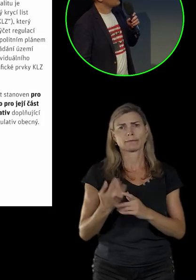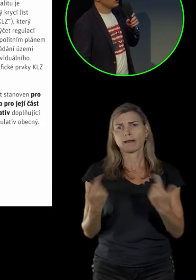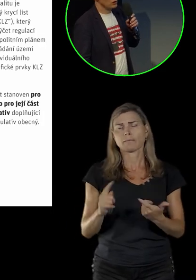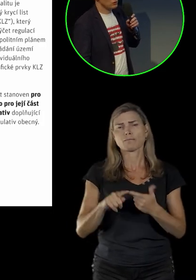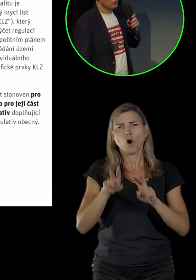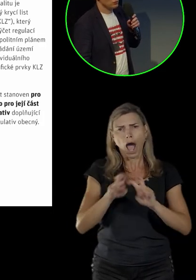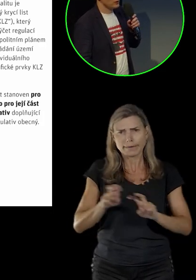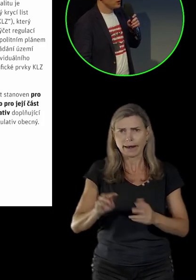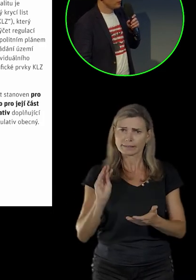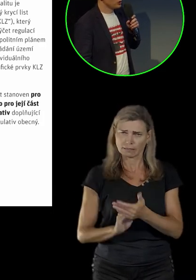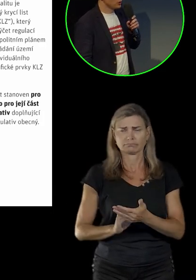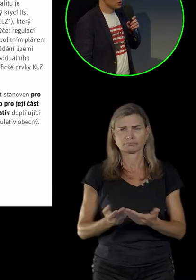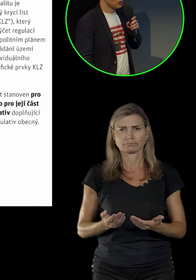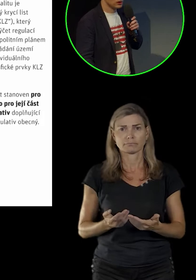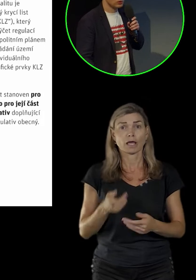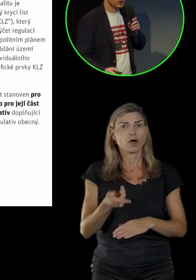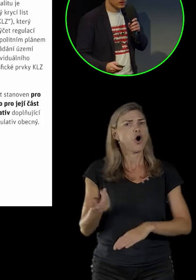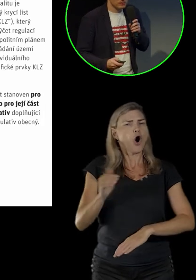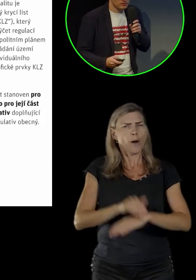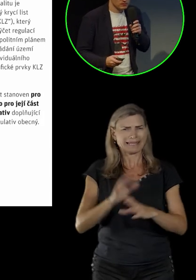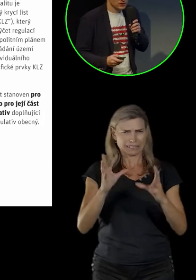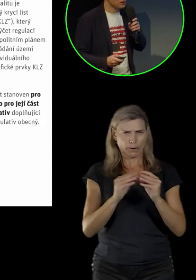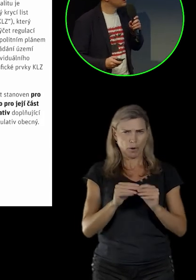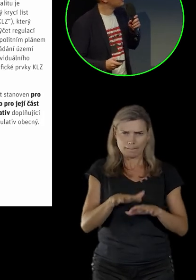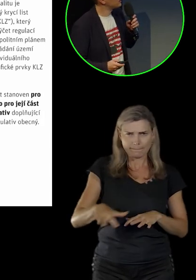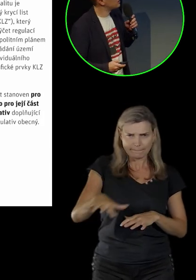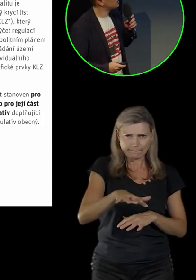Kromě toho obecného popisu pro celou lokalitu ještě lze stanovit individuální regulativ